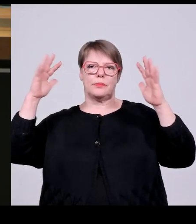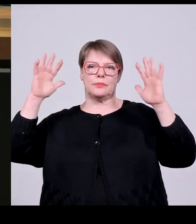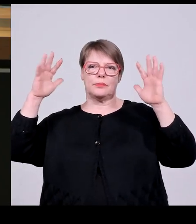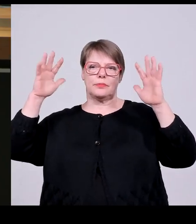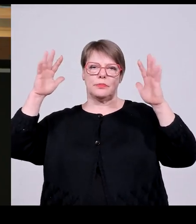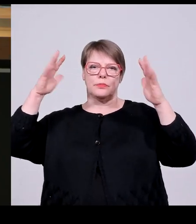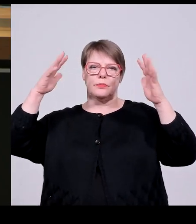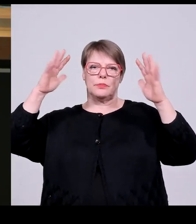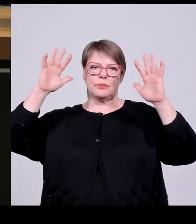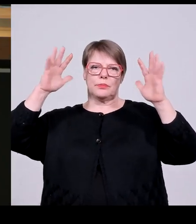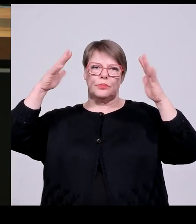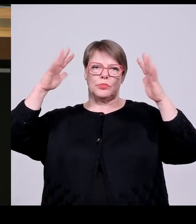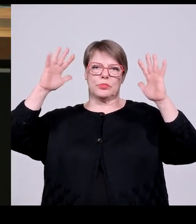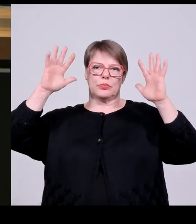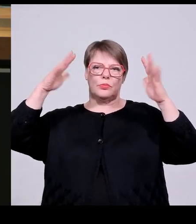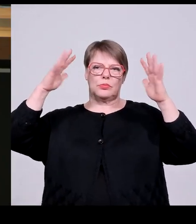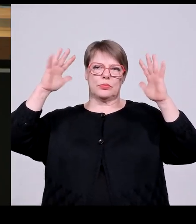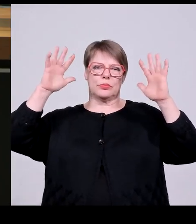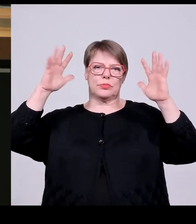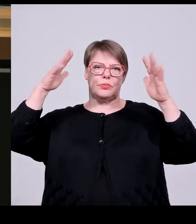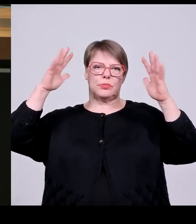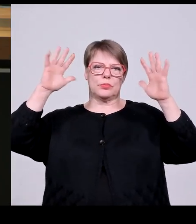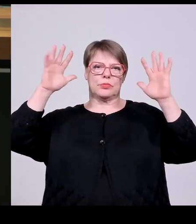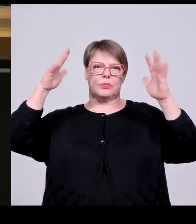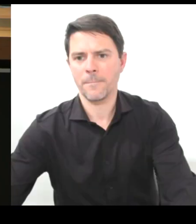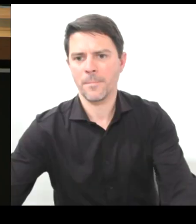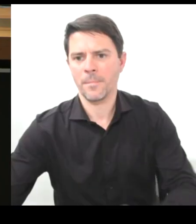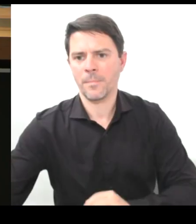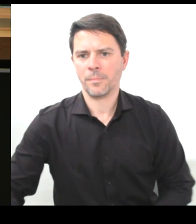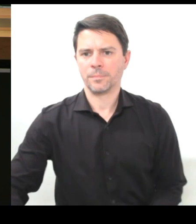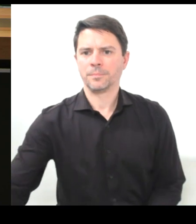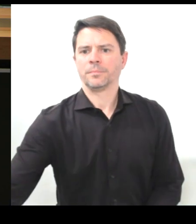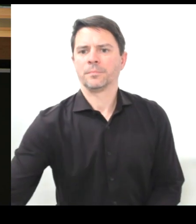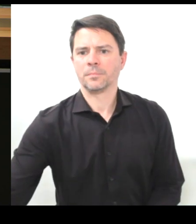Das ist das Ergebnis einer organisierten Verantwortungslosigkeit im Land